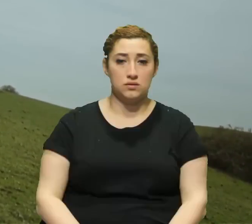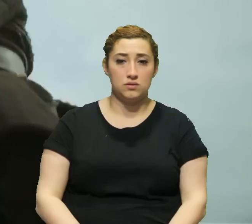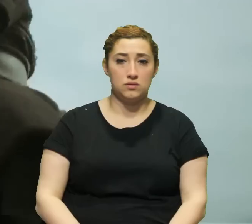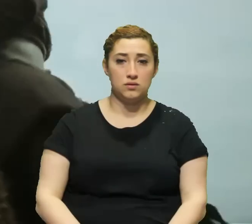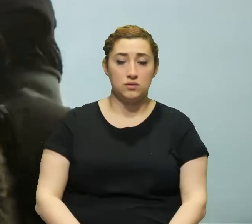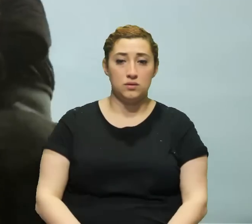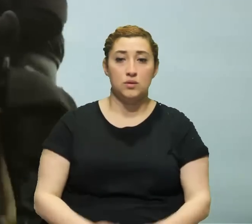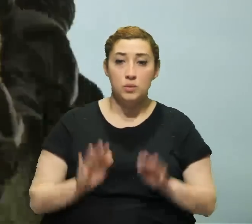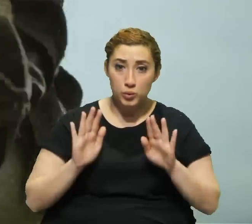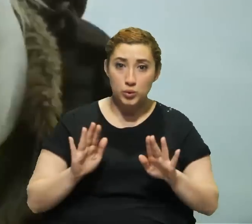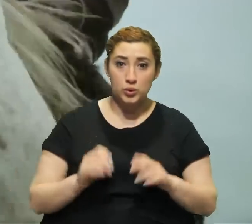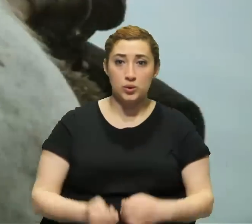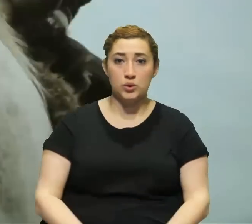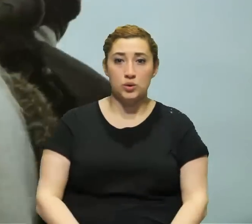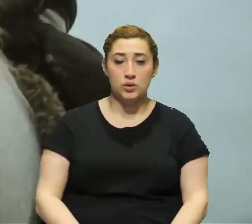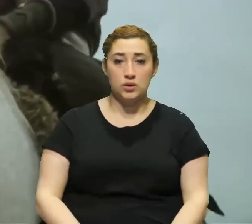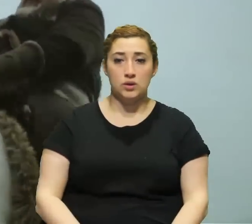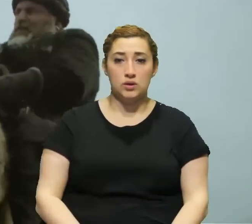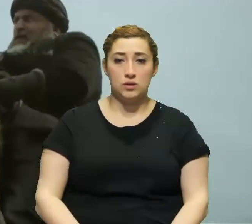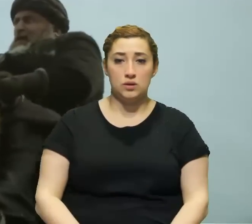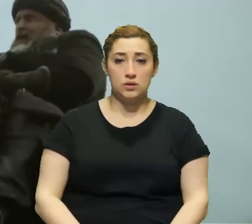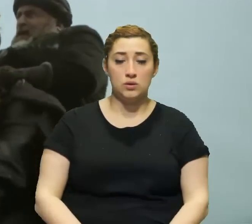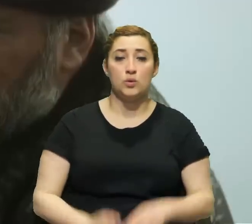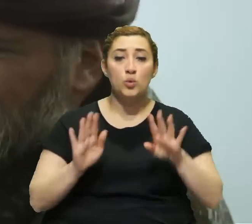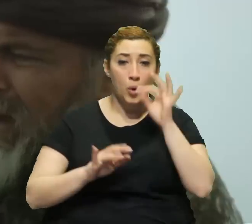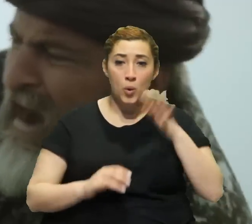Dur! Dur oğlum!